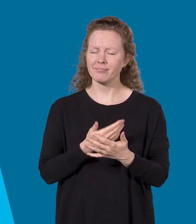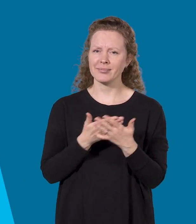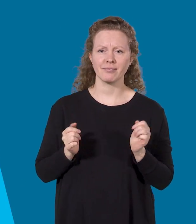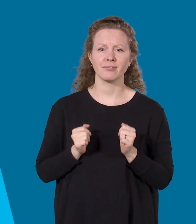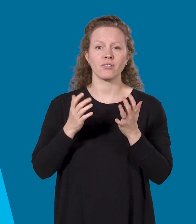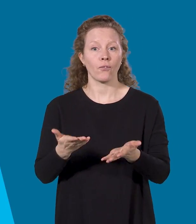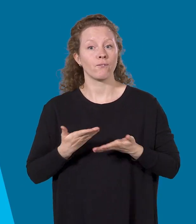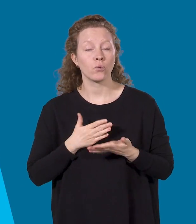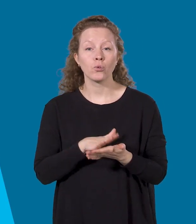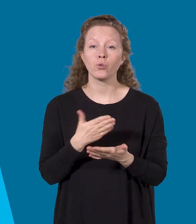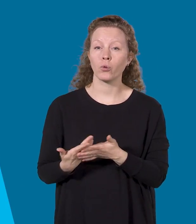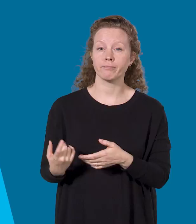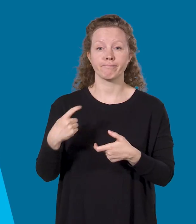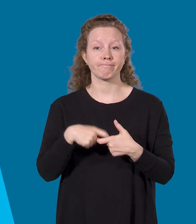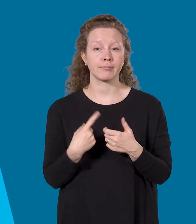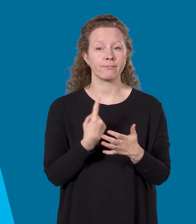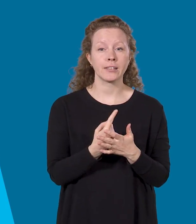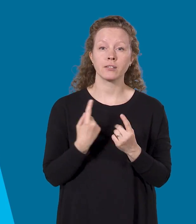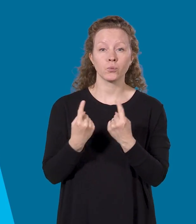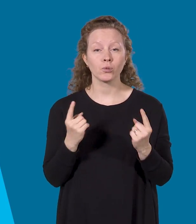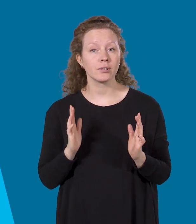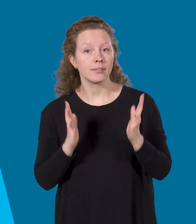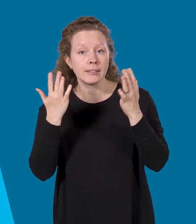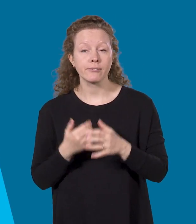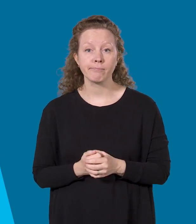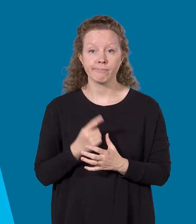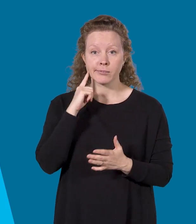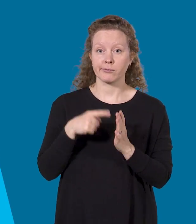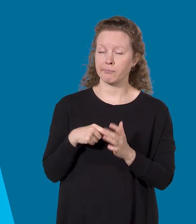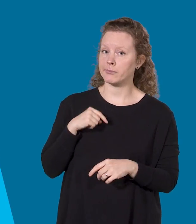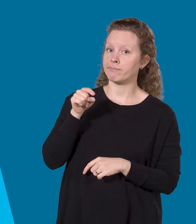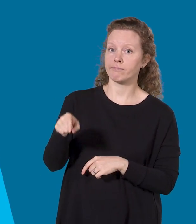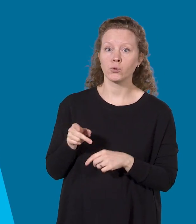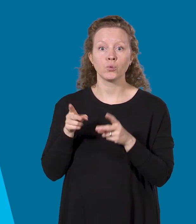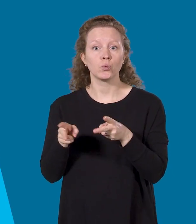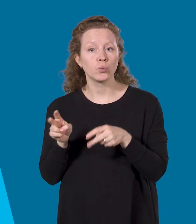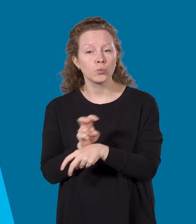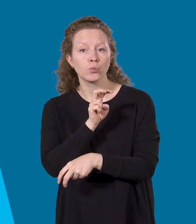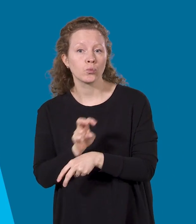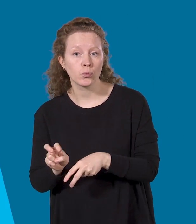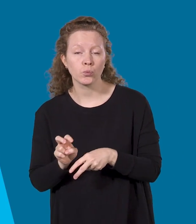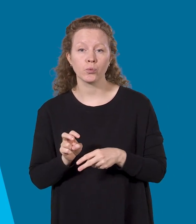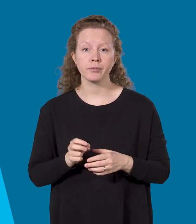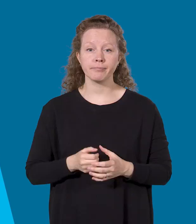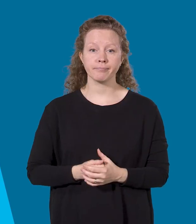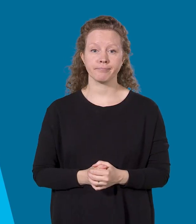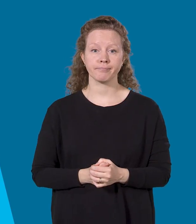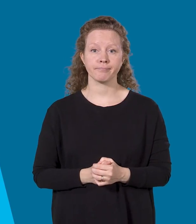Det är inte självklart att det går att få tolk för viktiga situationer i livet - eller till exempel för jourbesök på sjukhuset.